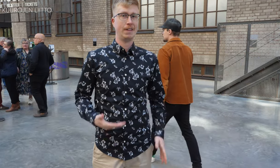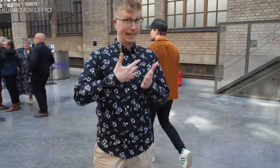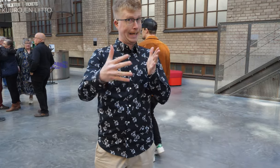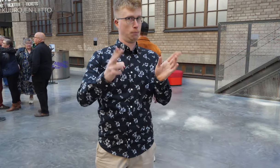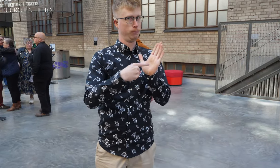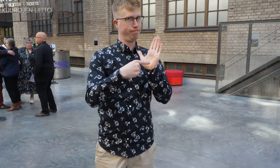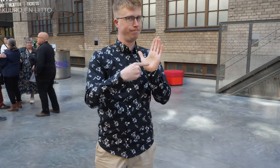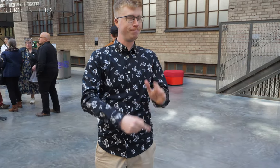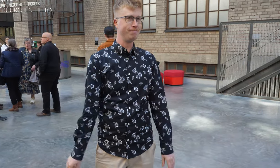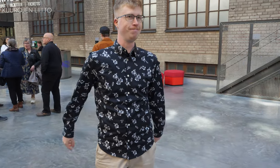Yhteistä kieltä unohtamatta!